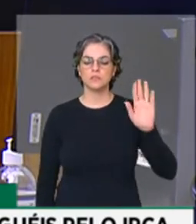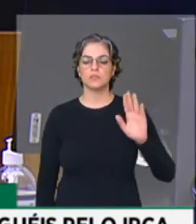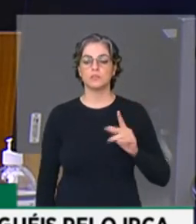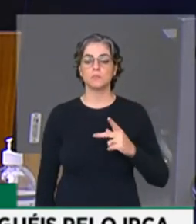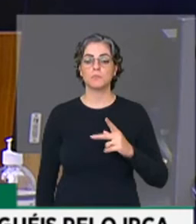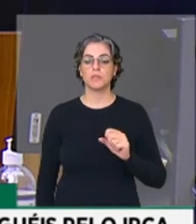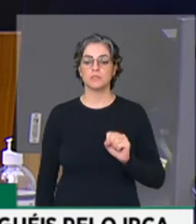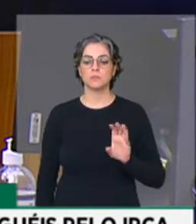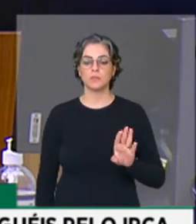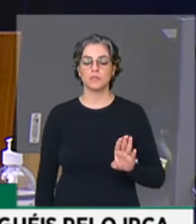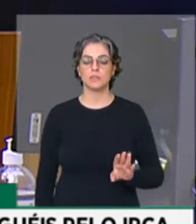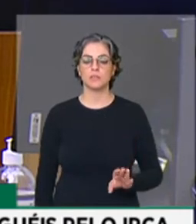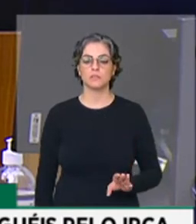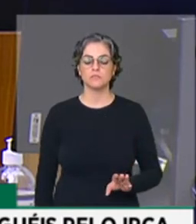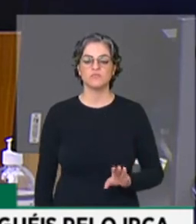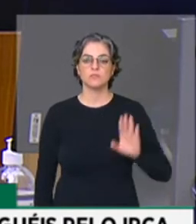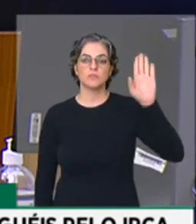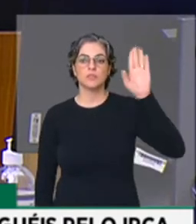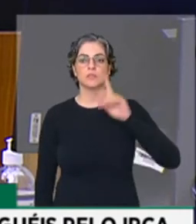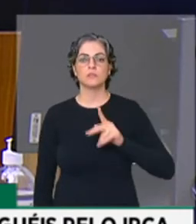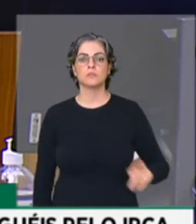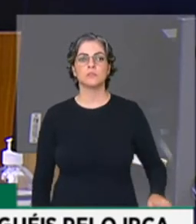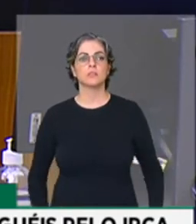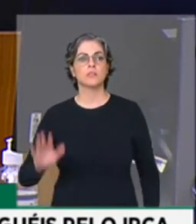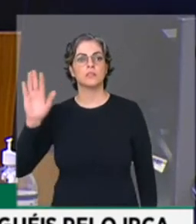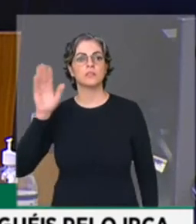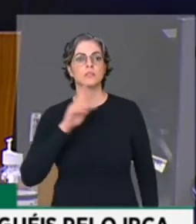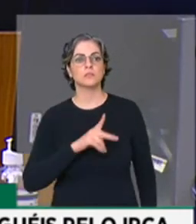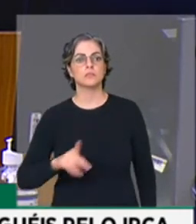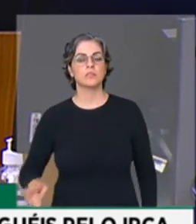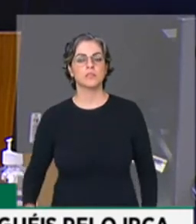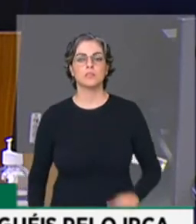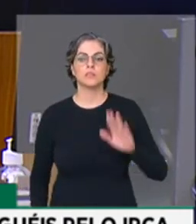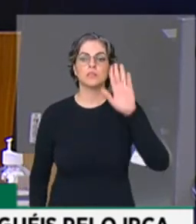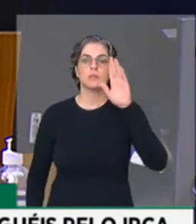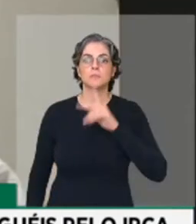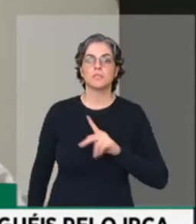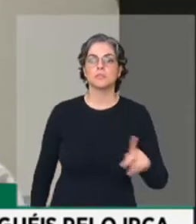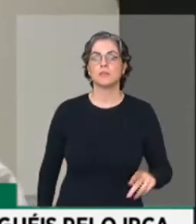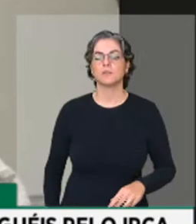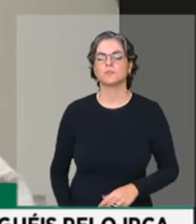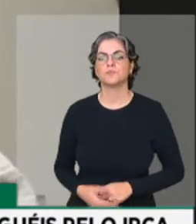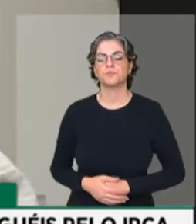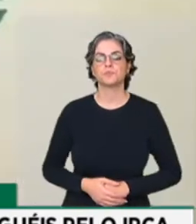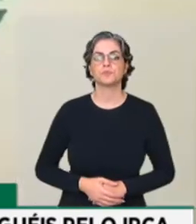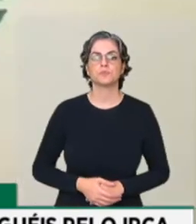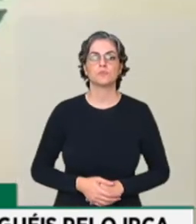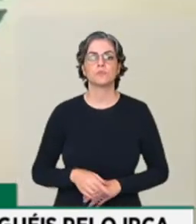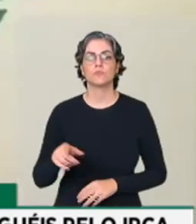[DEPUTADO]: PRESIDENTE... ARTHUR MAIA... UMA SOLICITAÇÃO QUE ANTECEDE ESSA VOTAÇÃO. PRESIDENTE, SE FOR POSSÍVEL. -- [PRESIDENTE]: DESDE